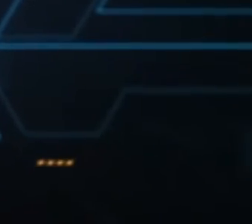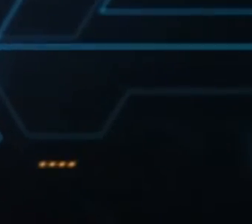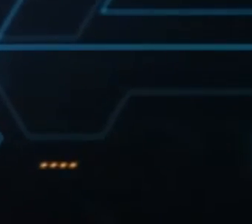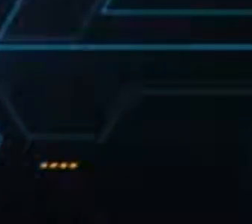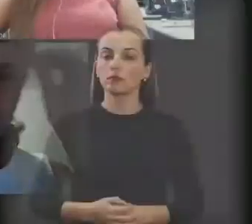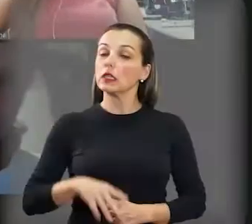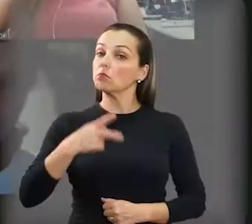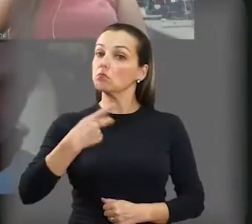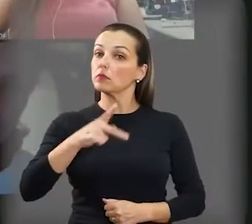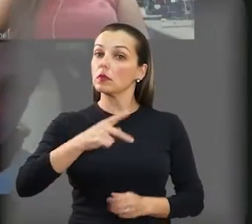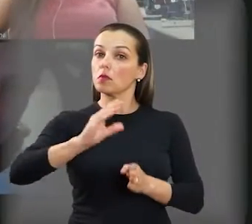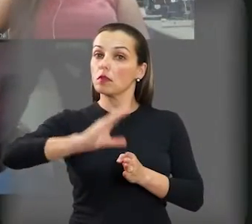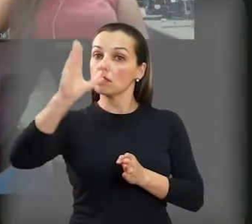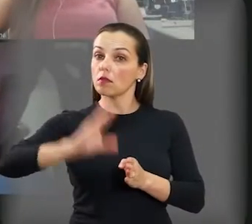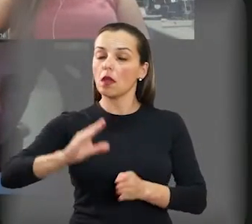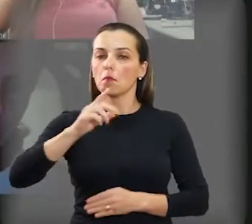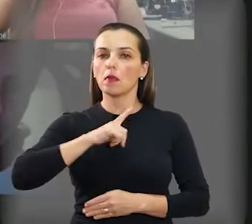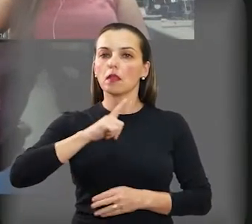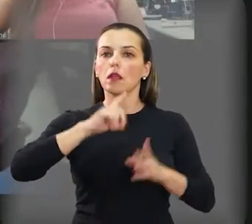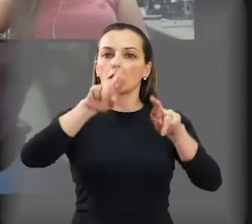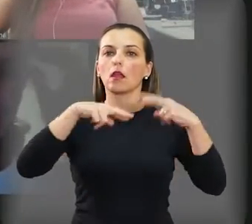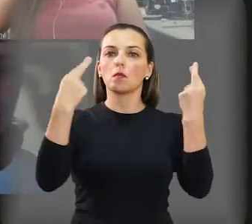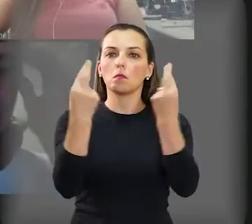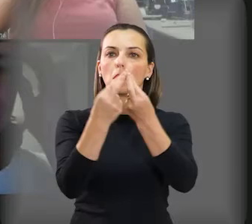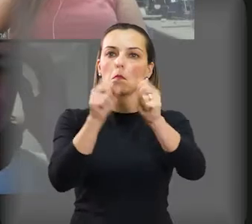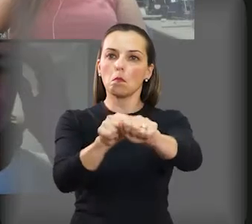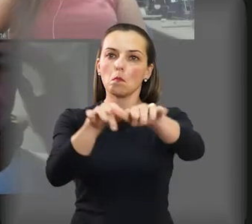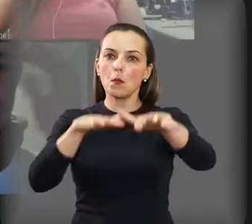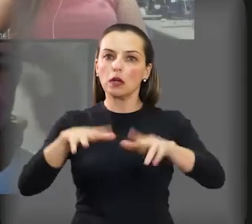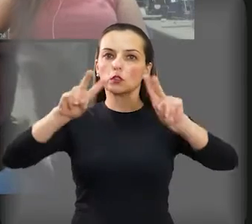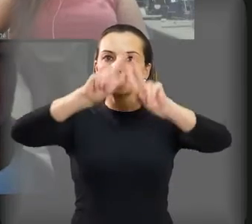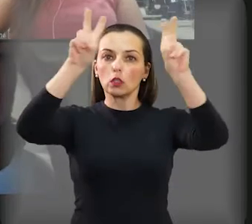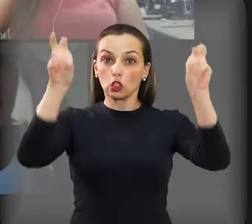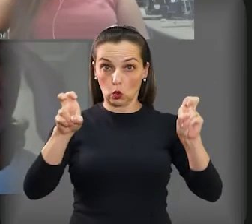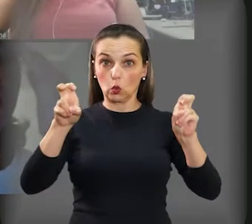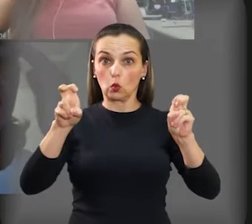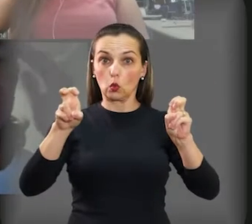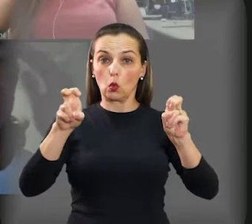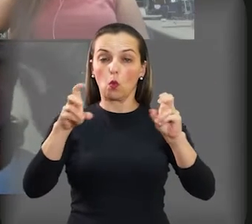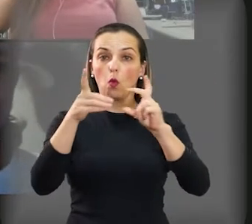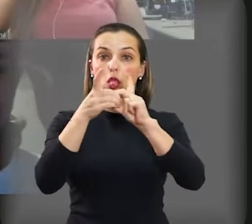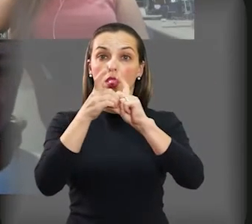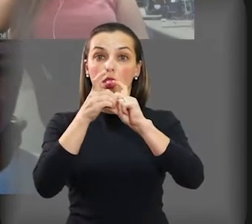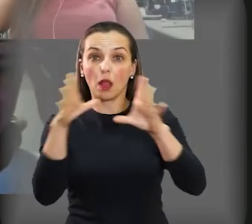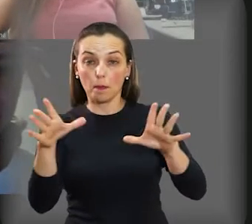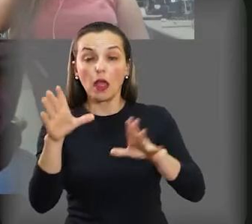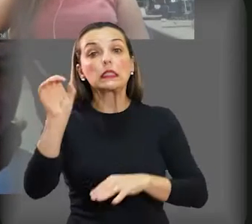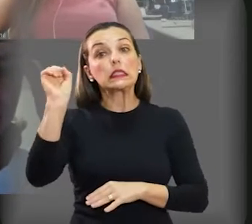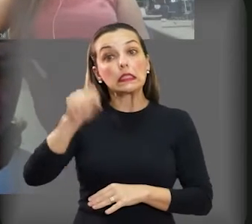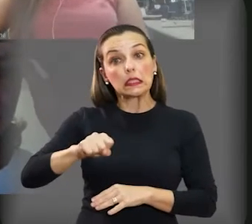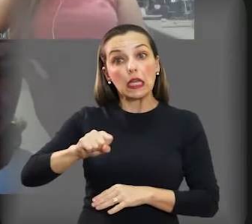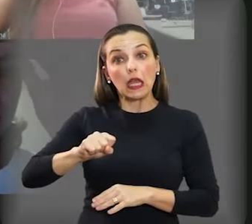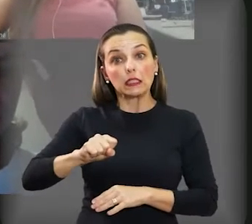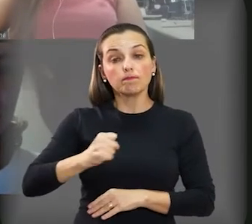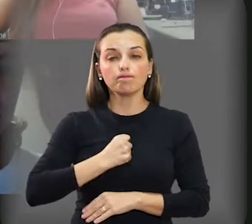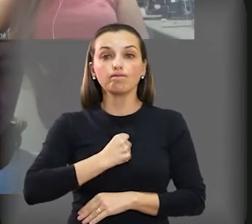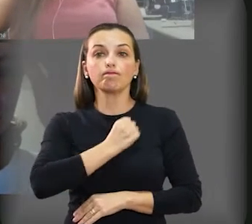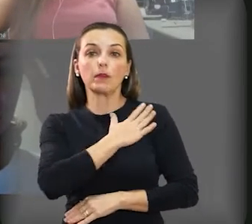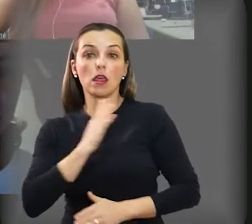A câmara municipal de Araraquara recebeu a audiência pública sobre o tema "Pela democracia: Ditadura nunca